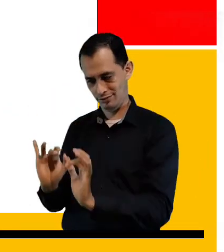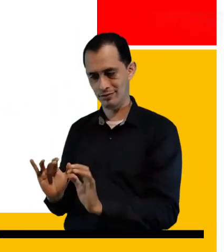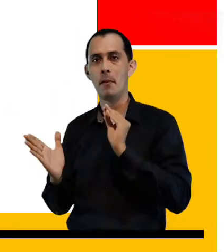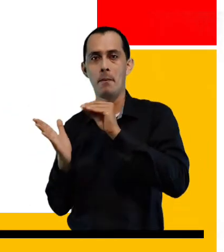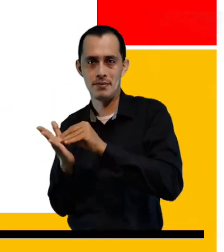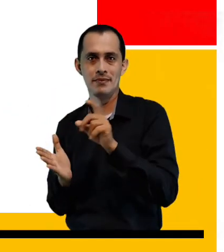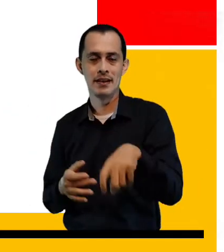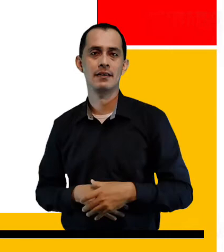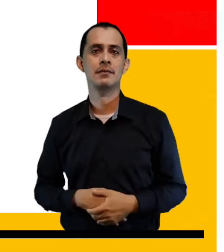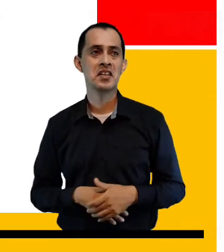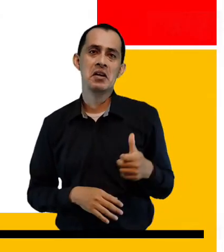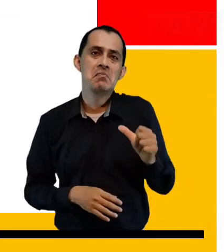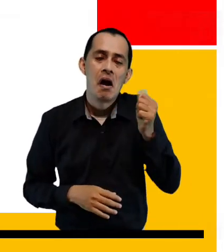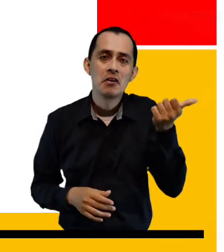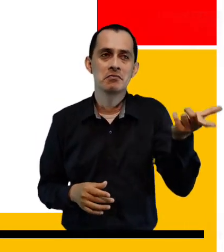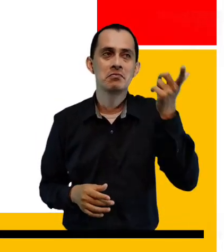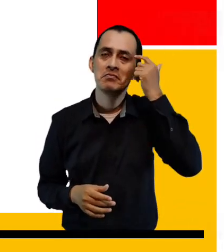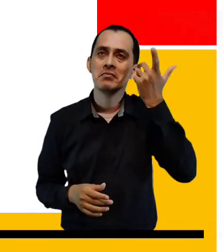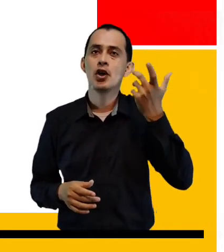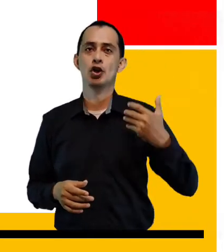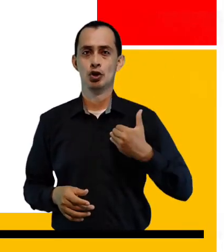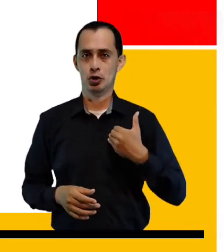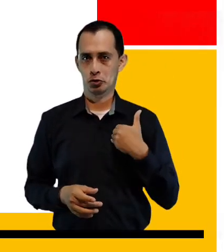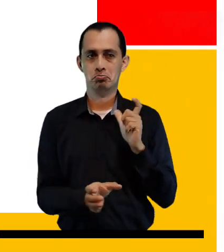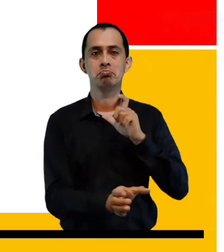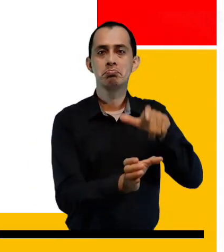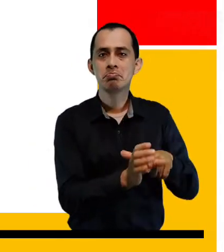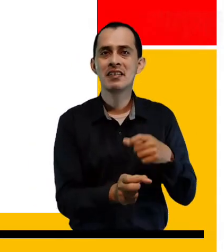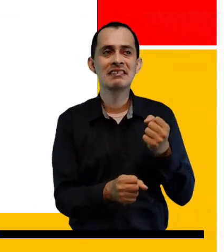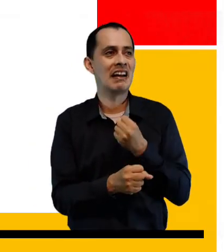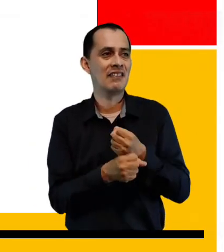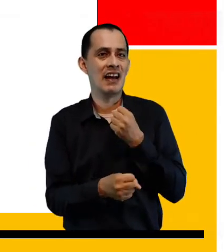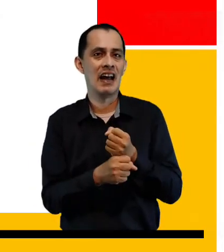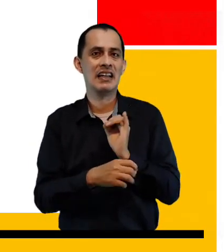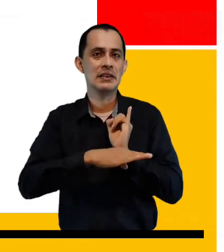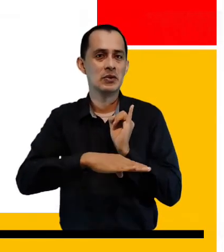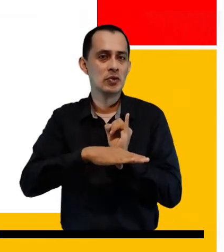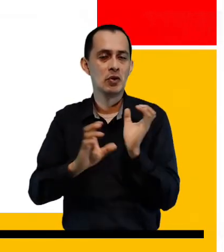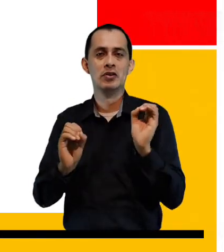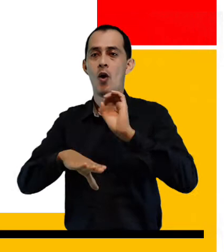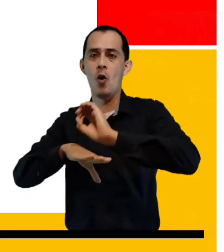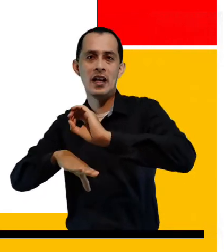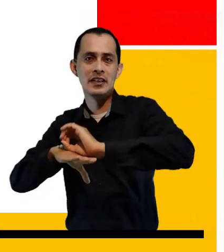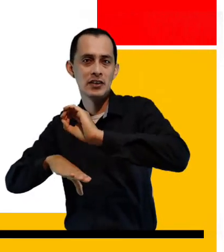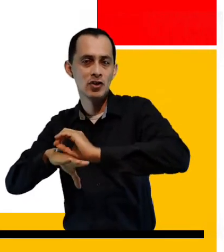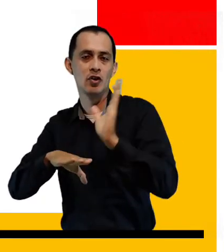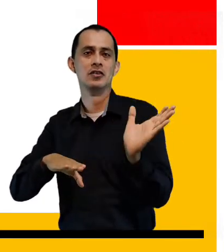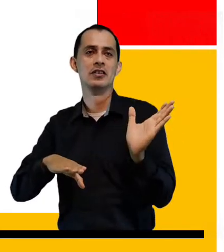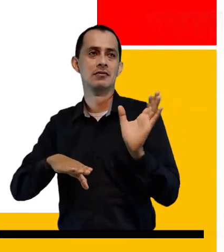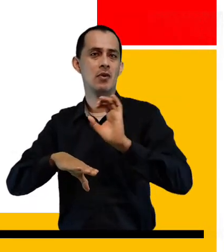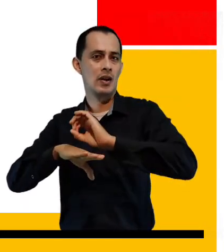la participación en entidades, instituciones u organizaciones no gubernamentales como miembros